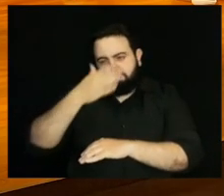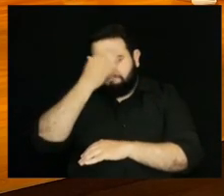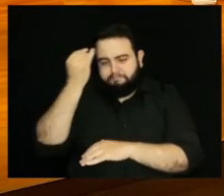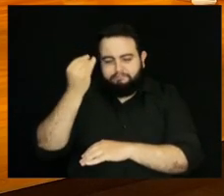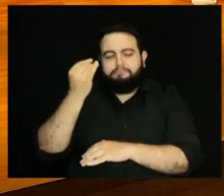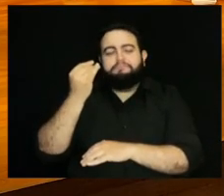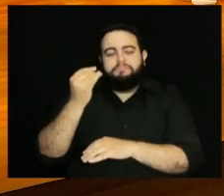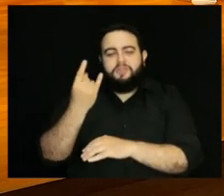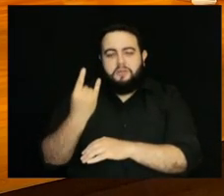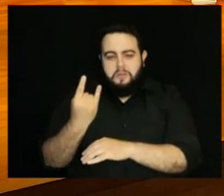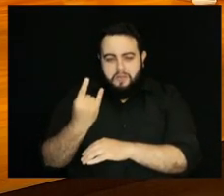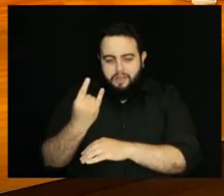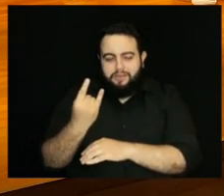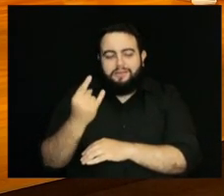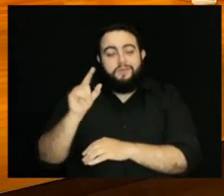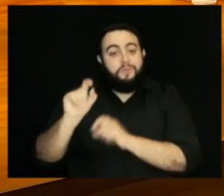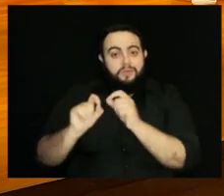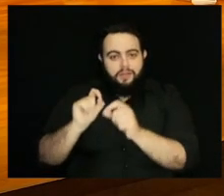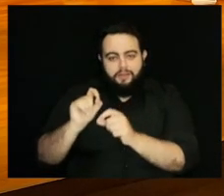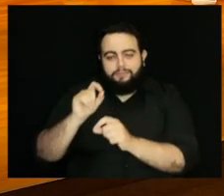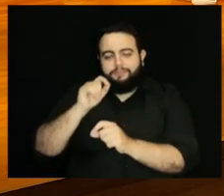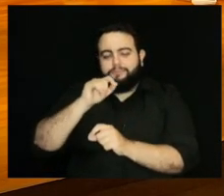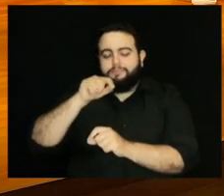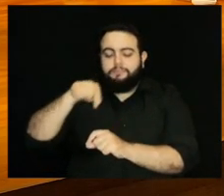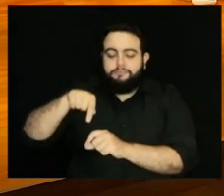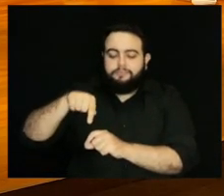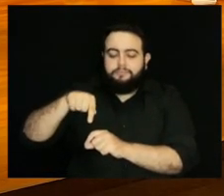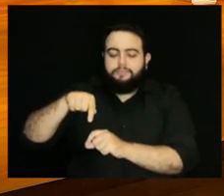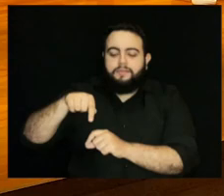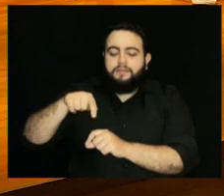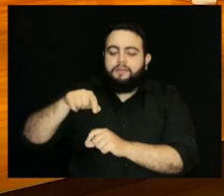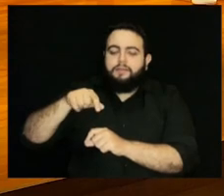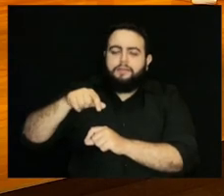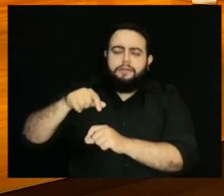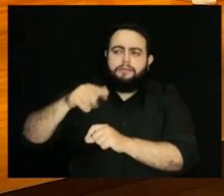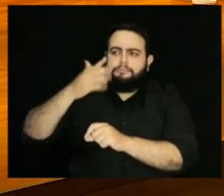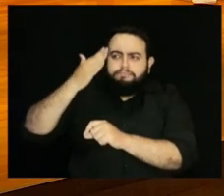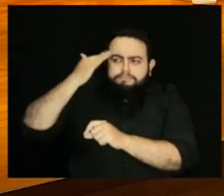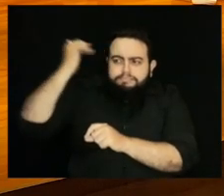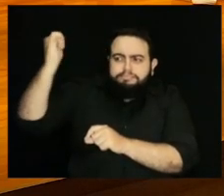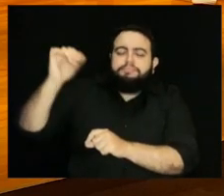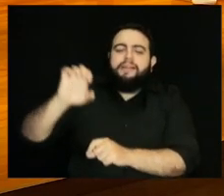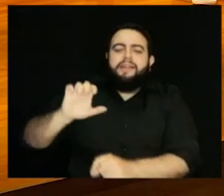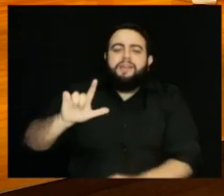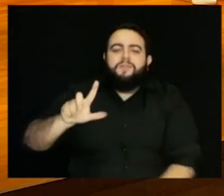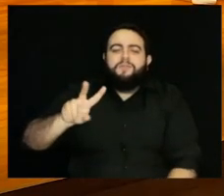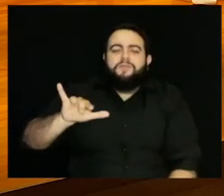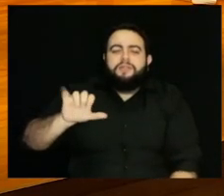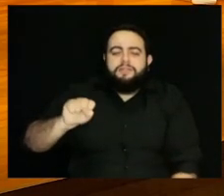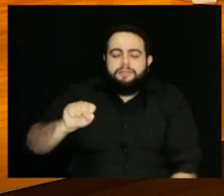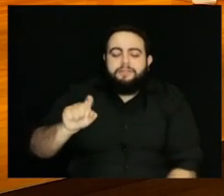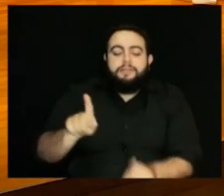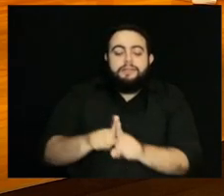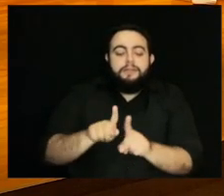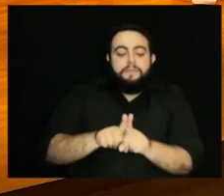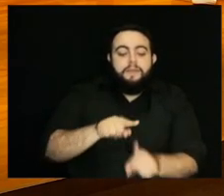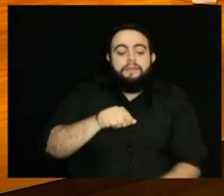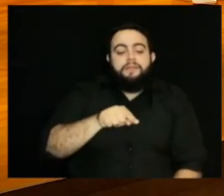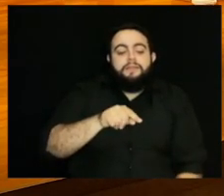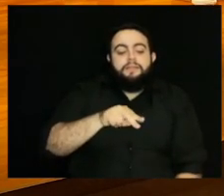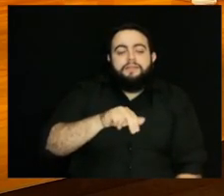entre o sucesso avassalador do Elvis e do Bill Halley e seus cometas, que fez muito sucesso no Brasil,